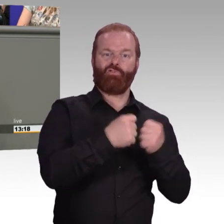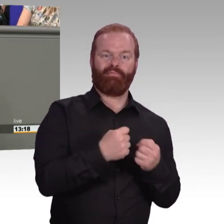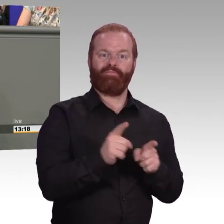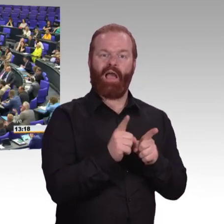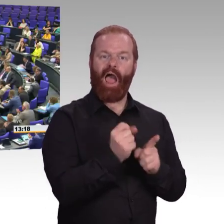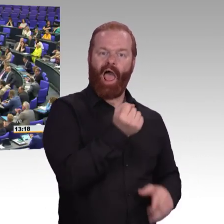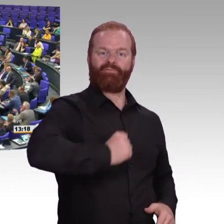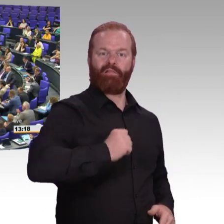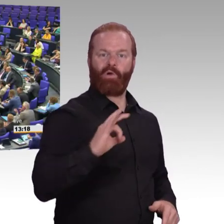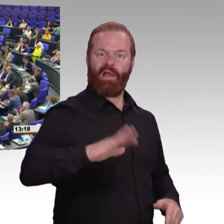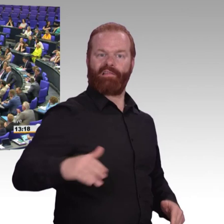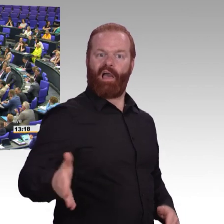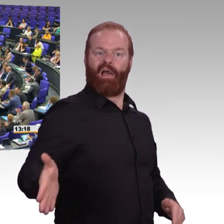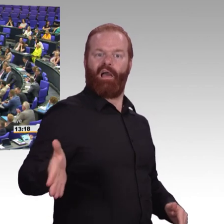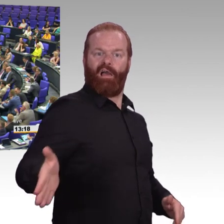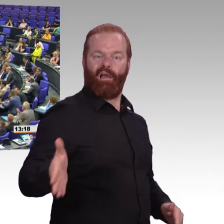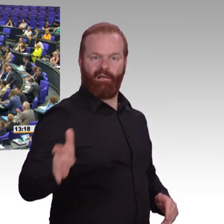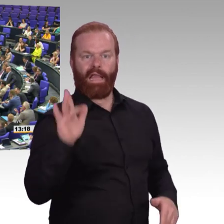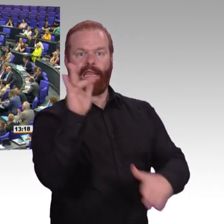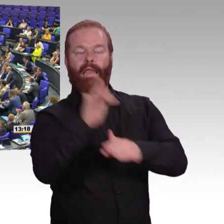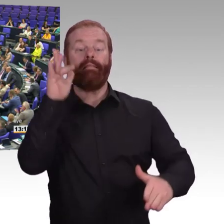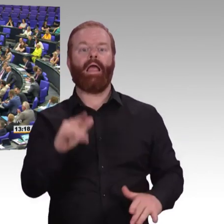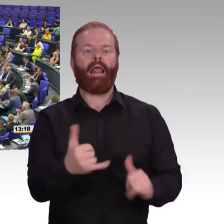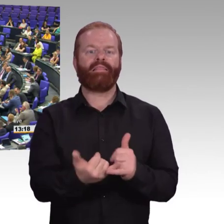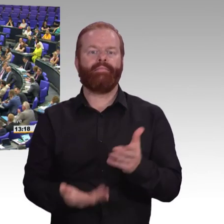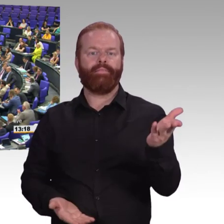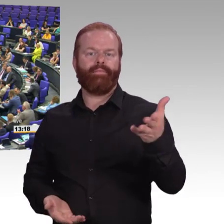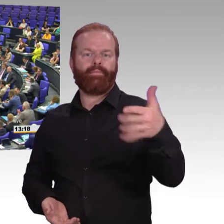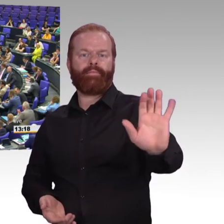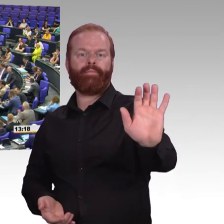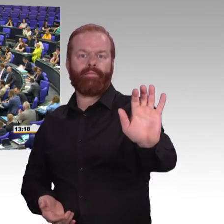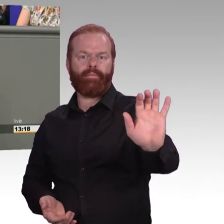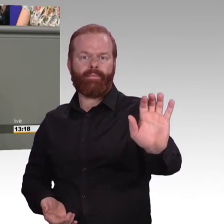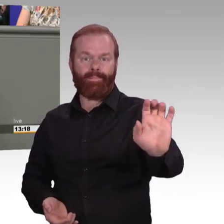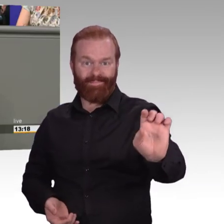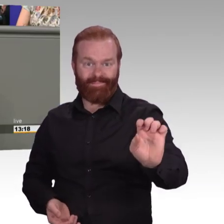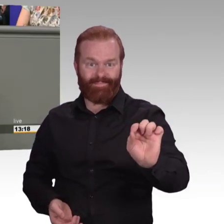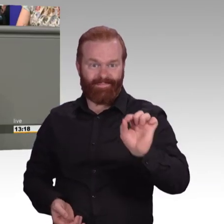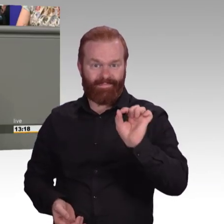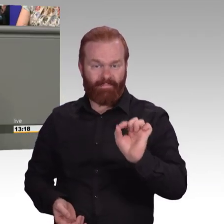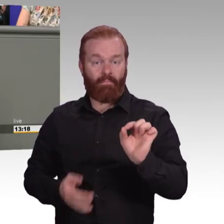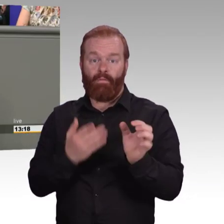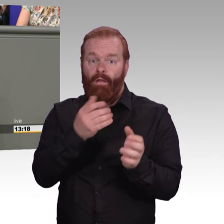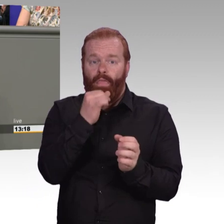(Beifall) Und Sie sollten wissen, dass auch die CDU/CSU bis vor kurzem genauso dachte.